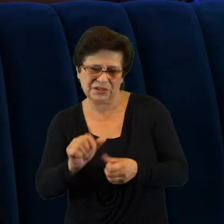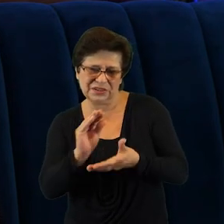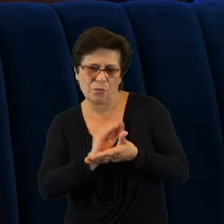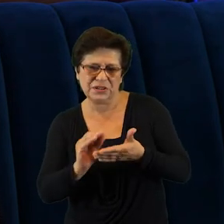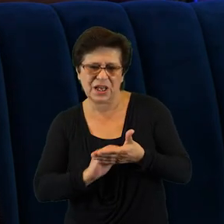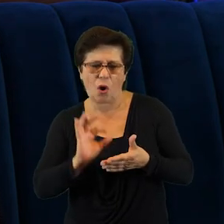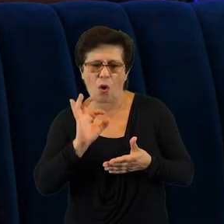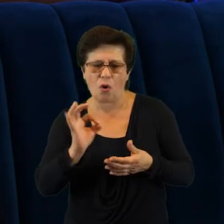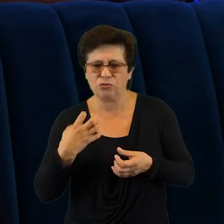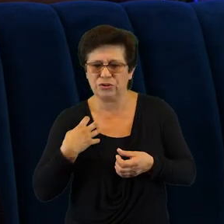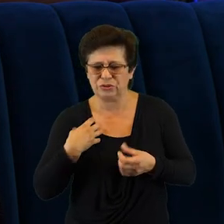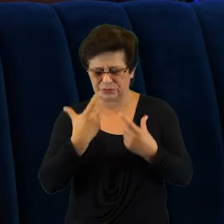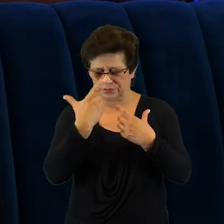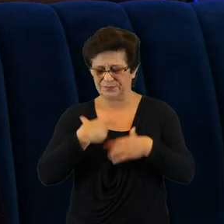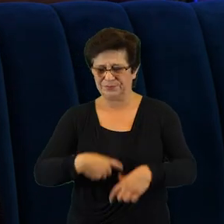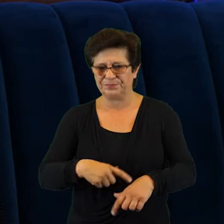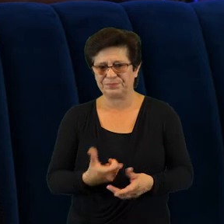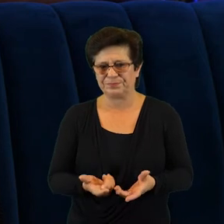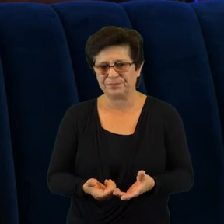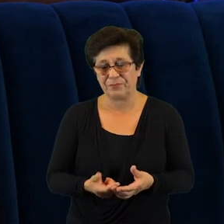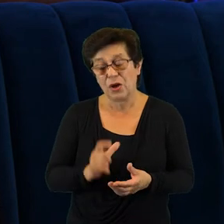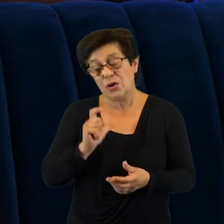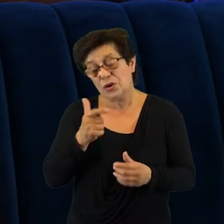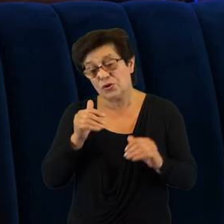I myślę sobie, że to, co mogłam pokazać w książce,